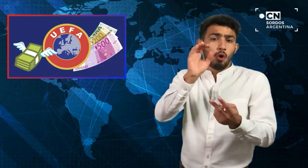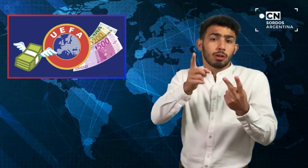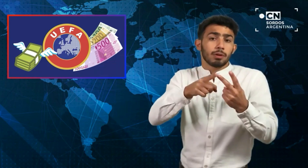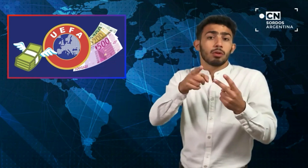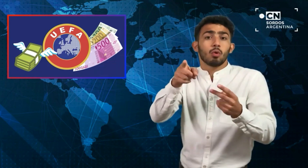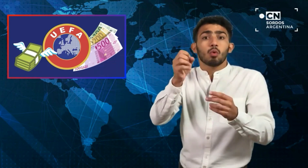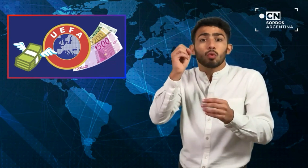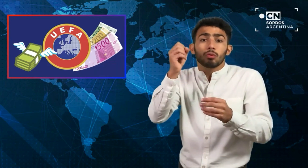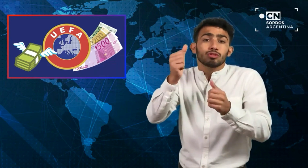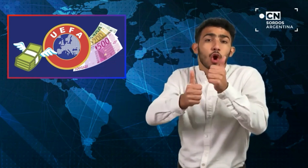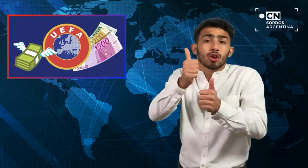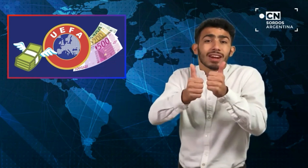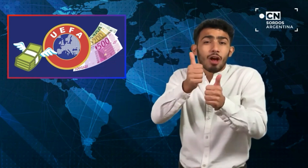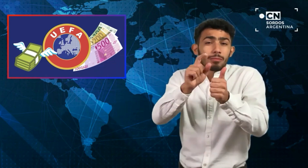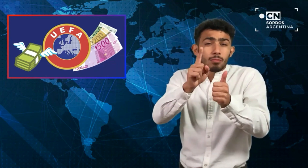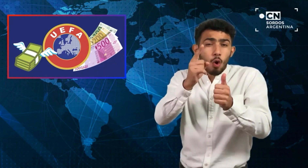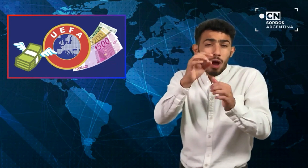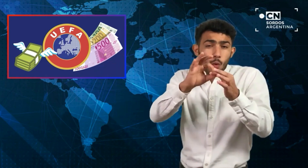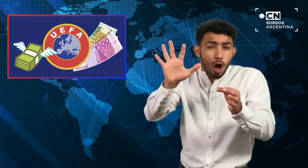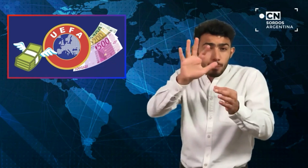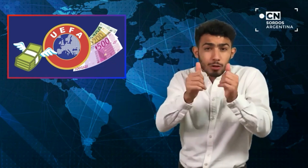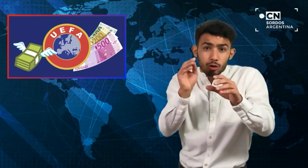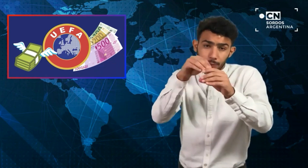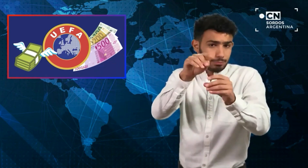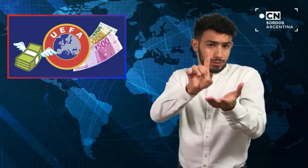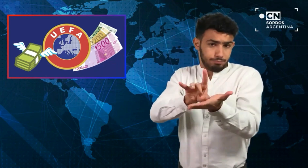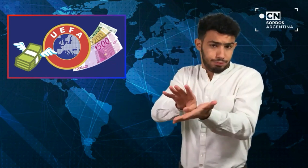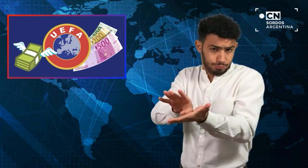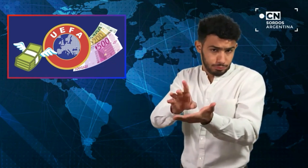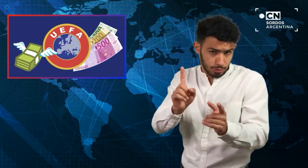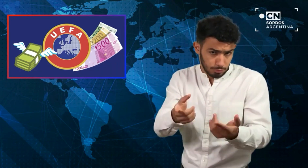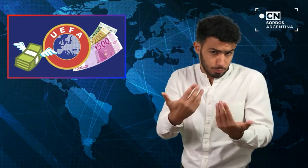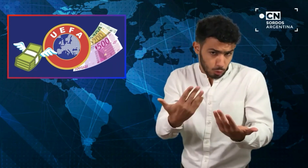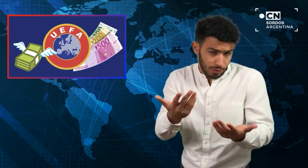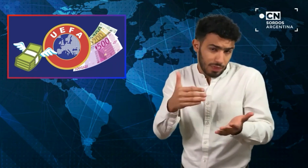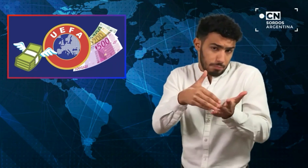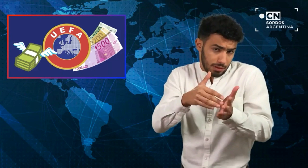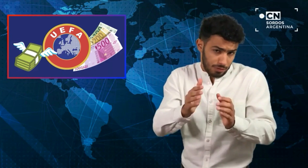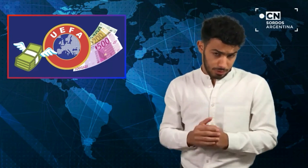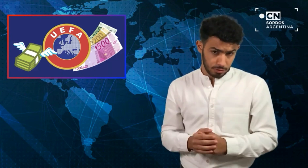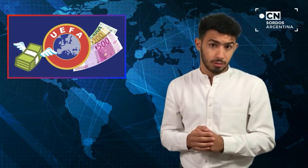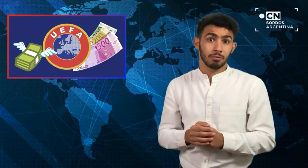y culminan con la posible descalificación del elenco infractor.